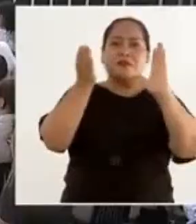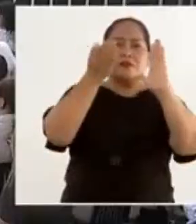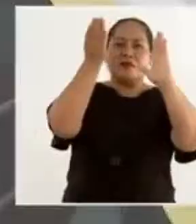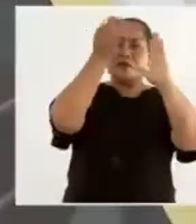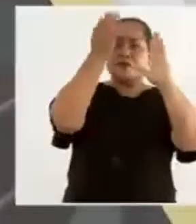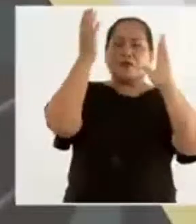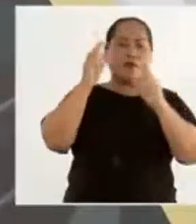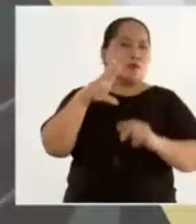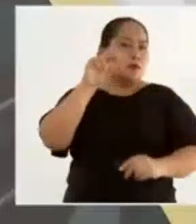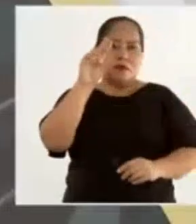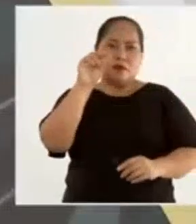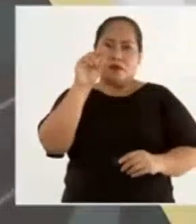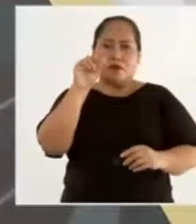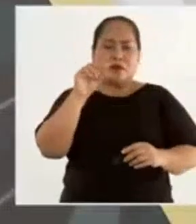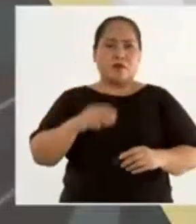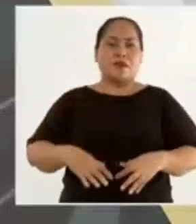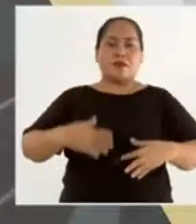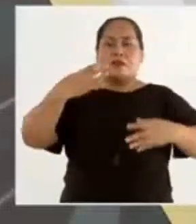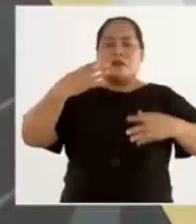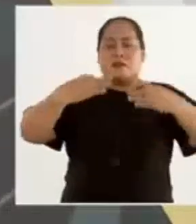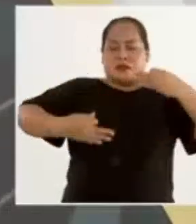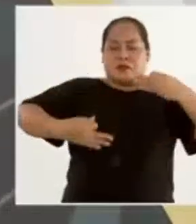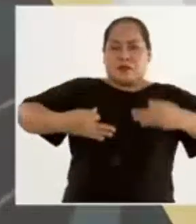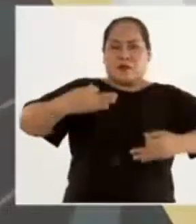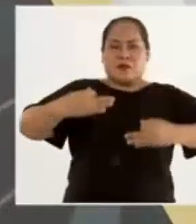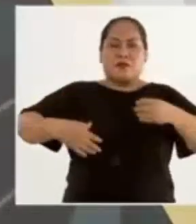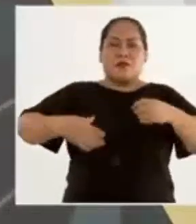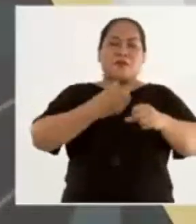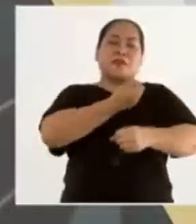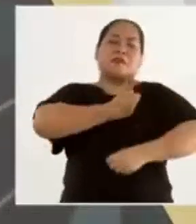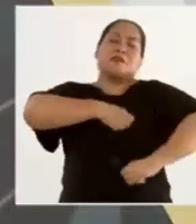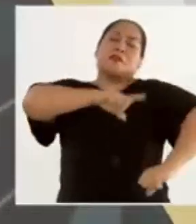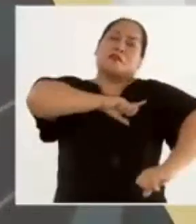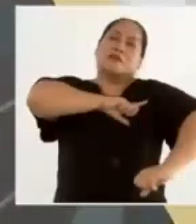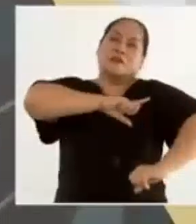Se trata de justicia en salud, justicia para los pueblos indígenas de Tabasco,